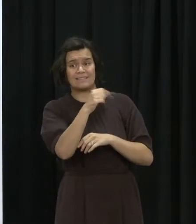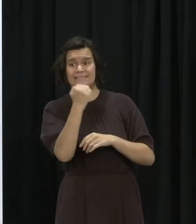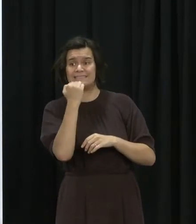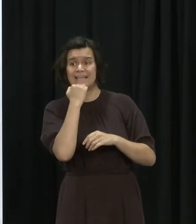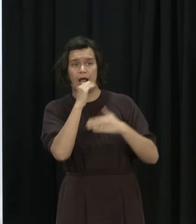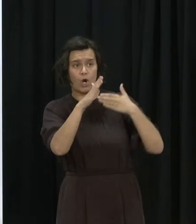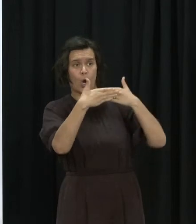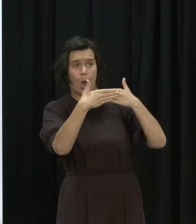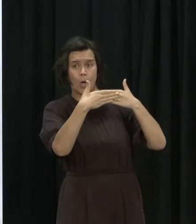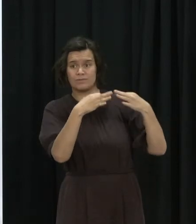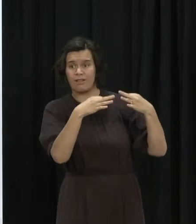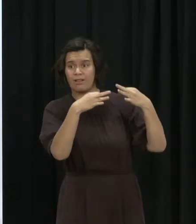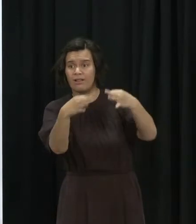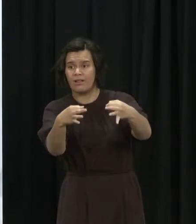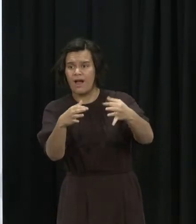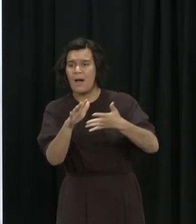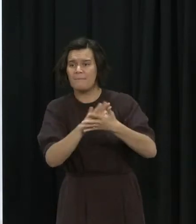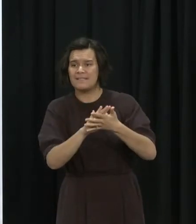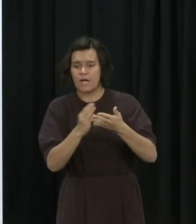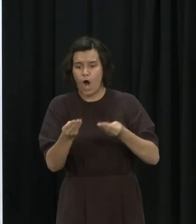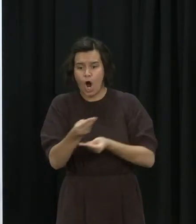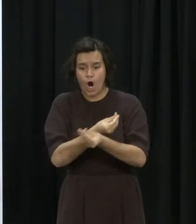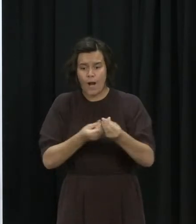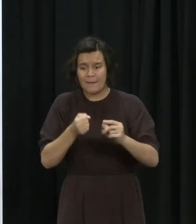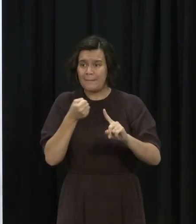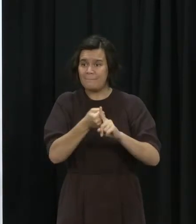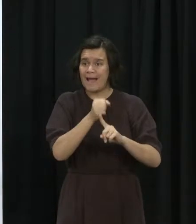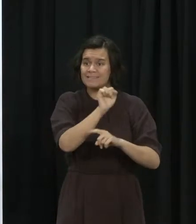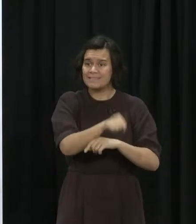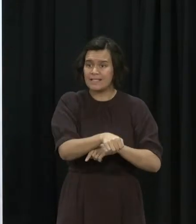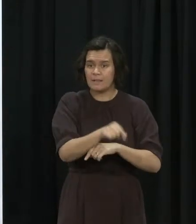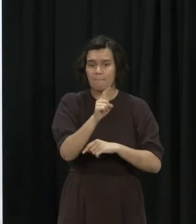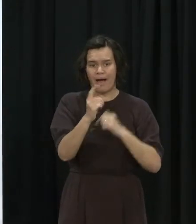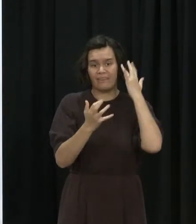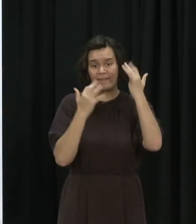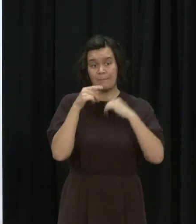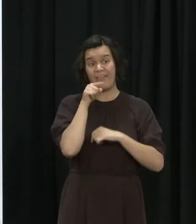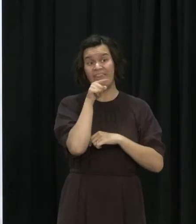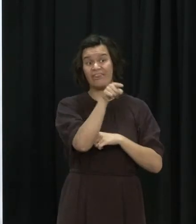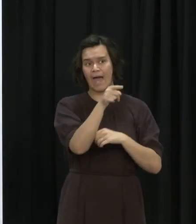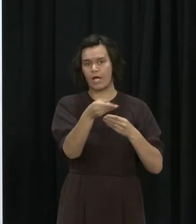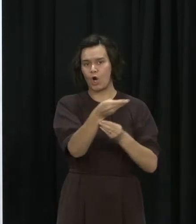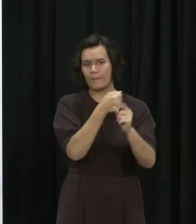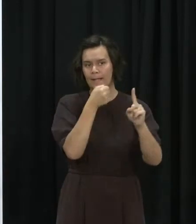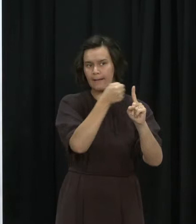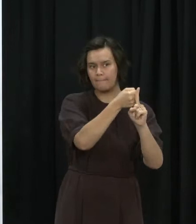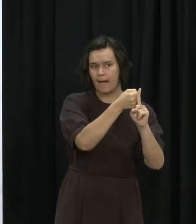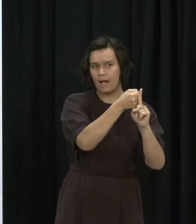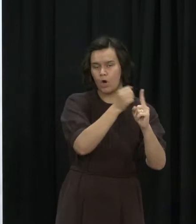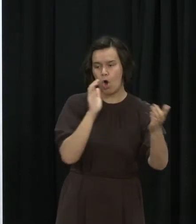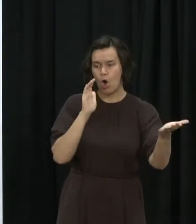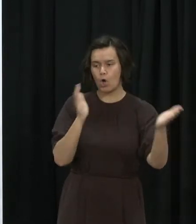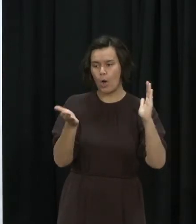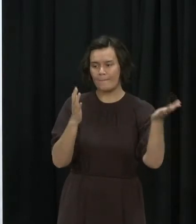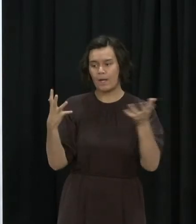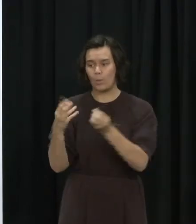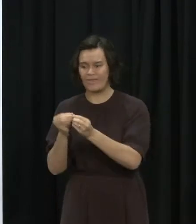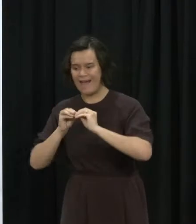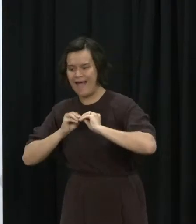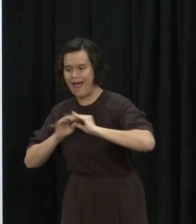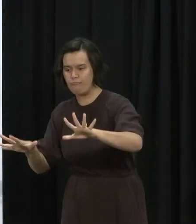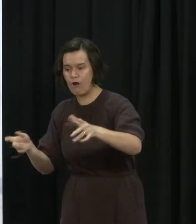runga i te taurite. Tau -- i